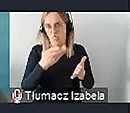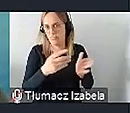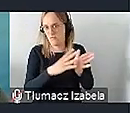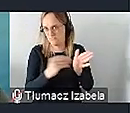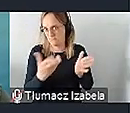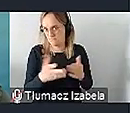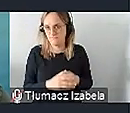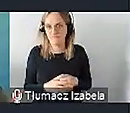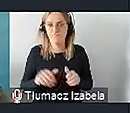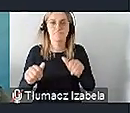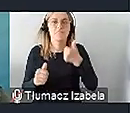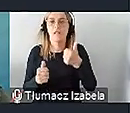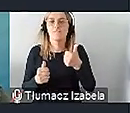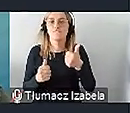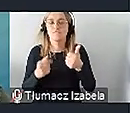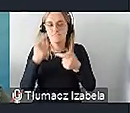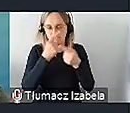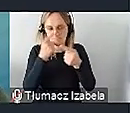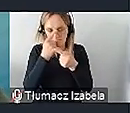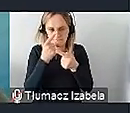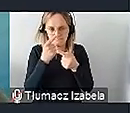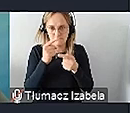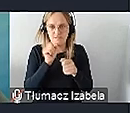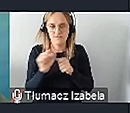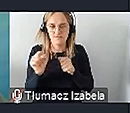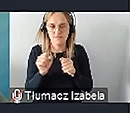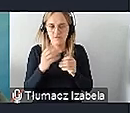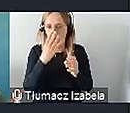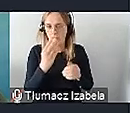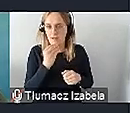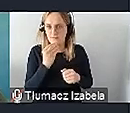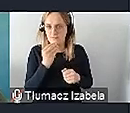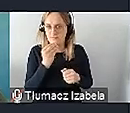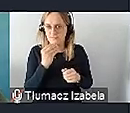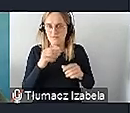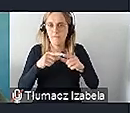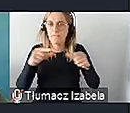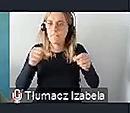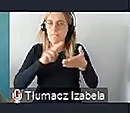Czyli naszą pierwszą perspektywą na problem jest taki obraz puzzelków.